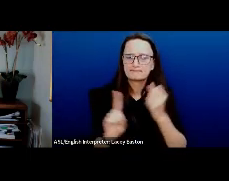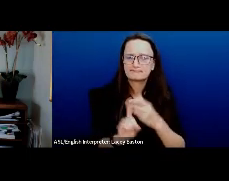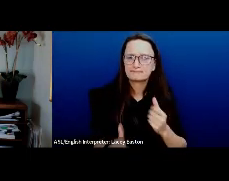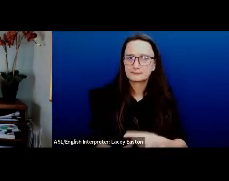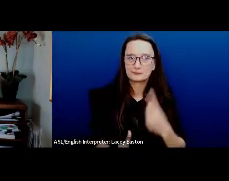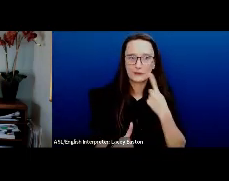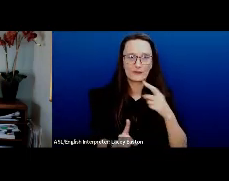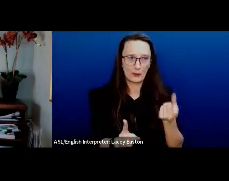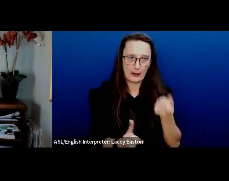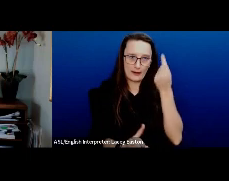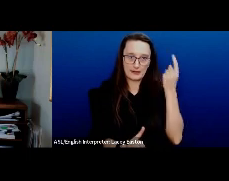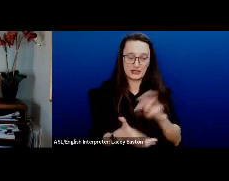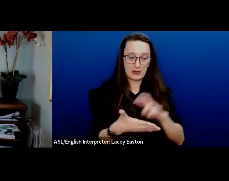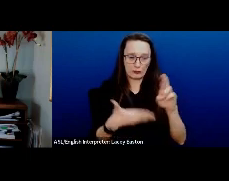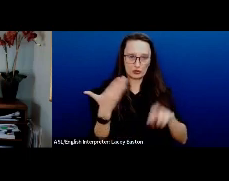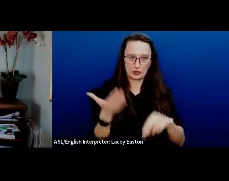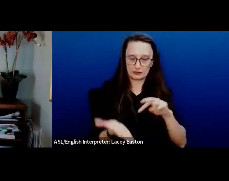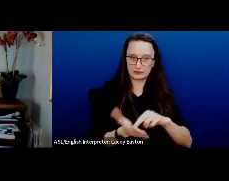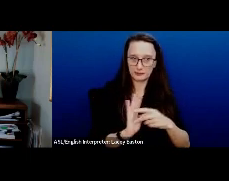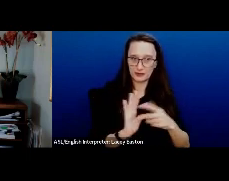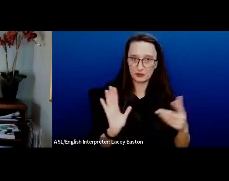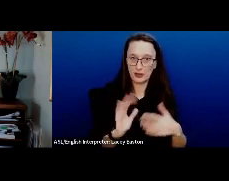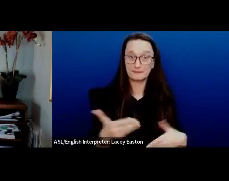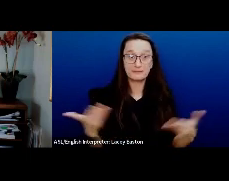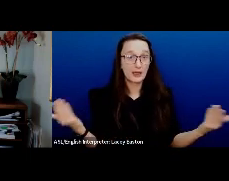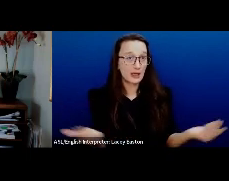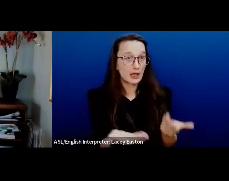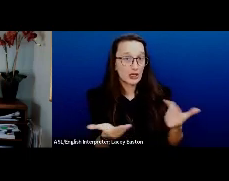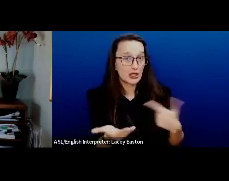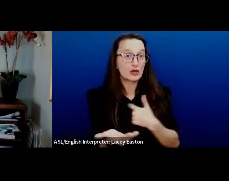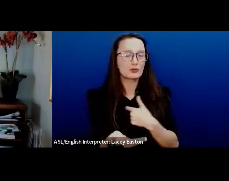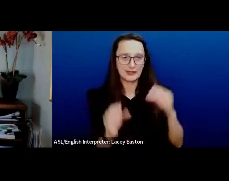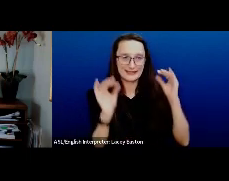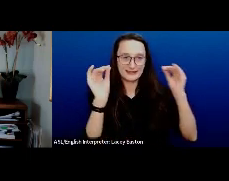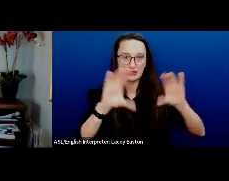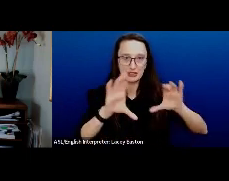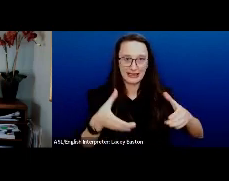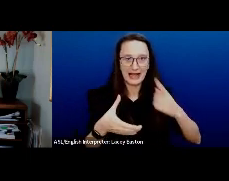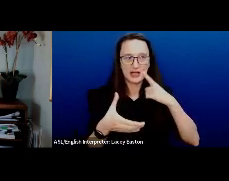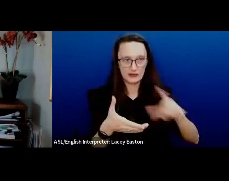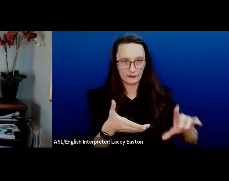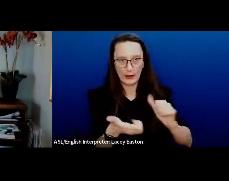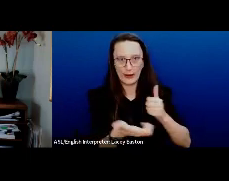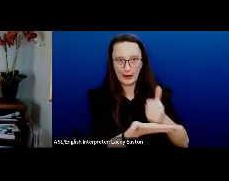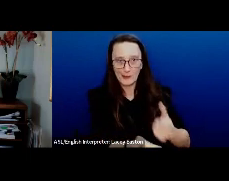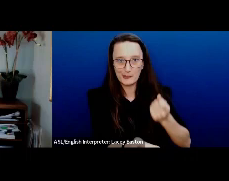en Empoderamiento Familiar Rowell impartimos una clase sobre cómo comprender la evaluación de su hijo